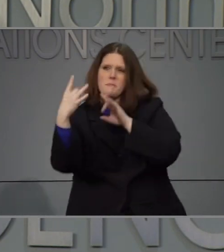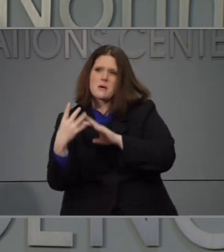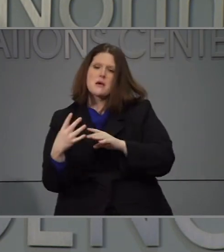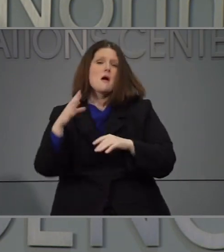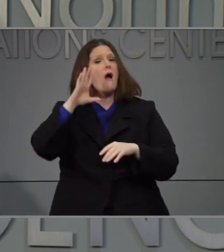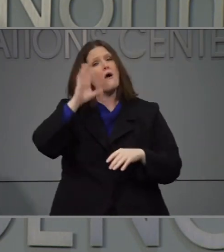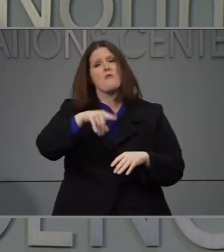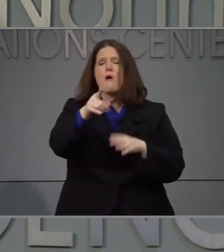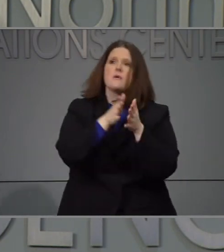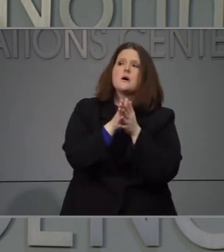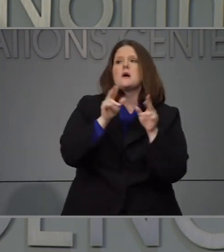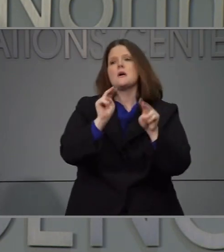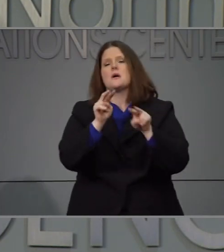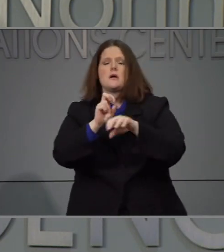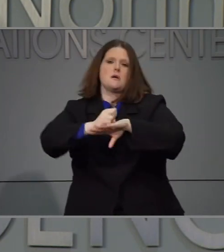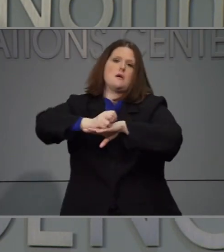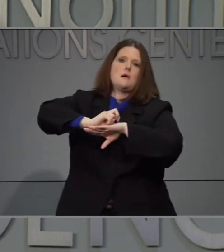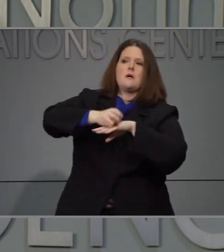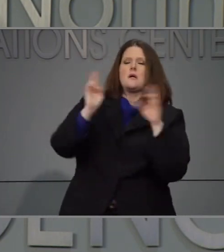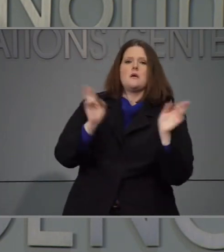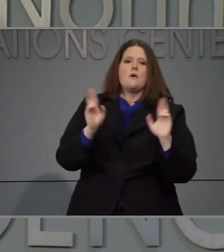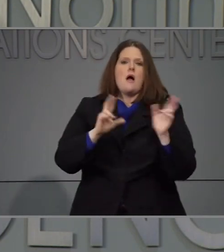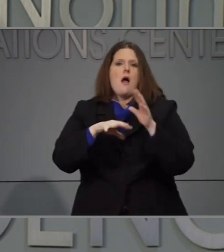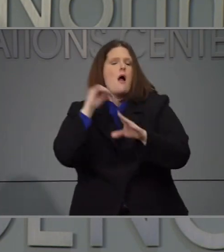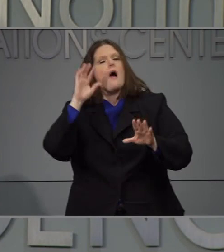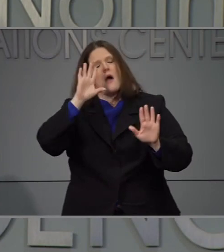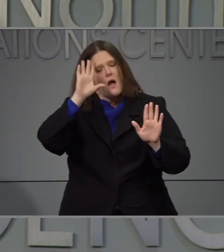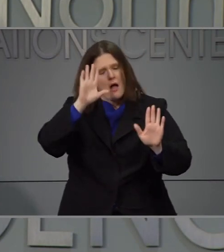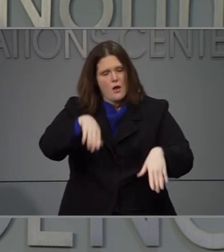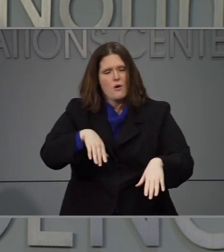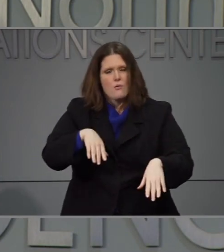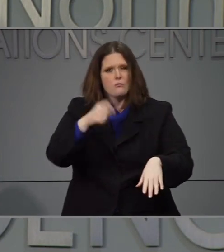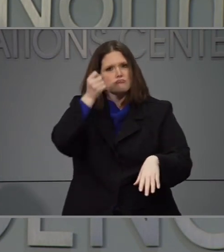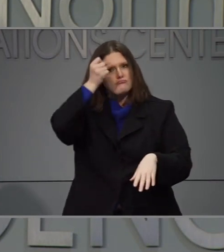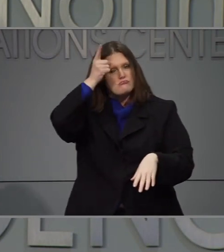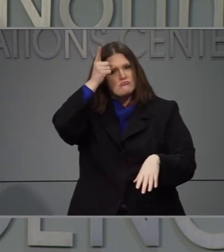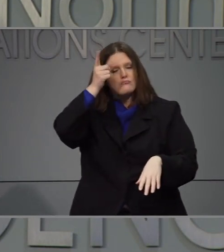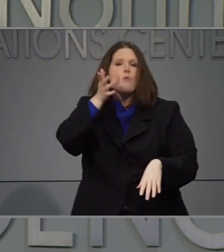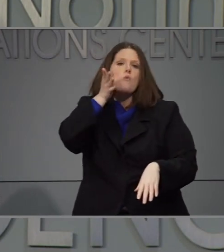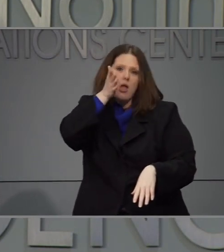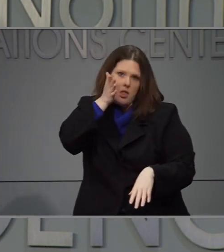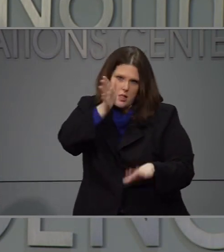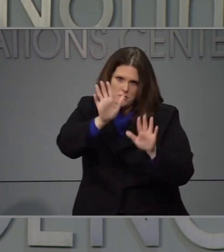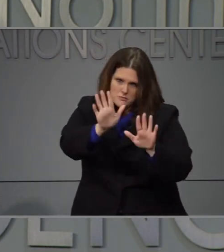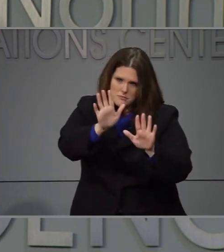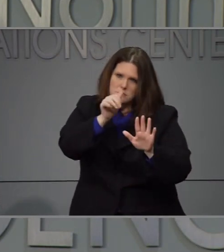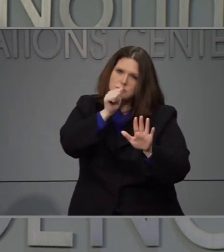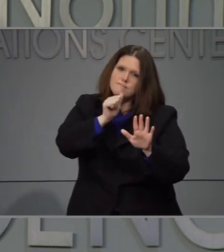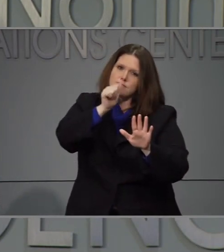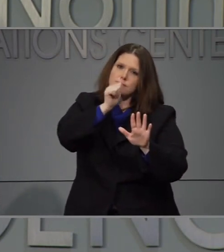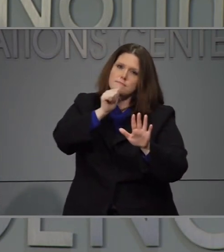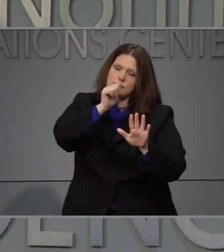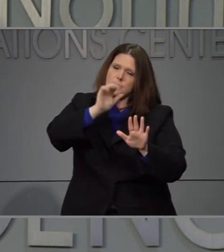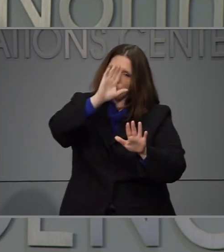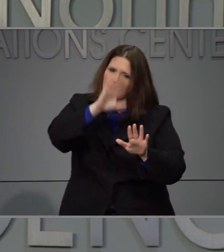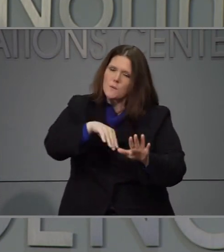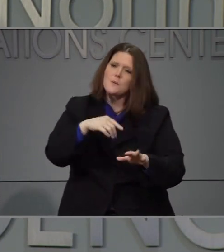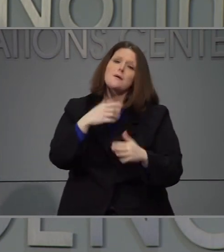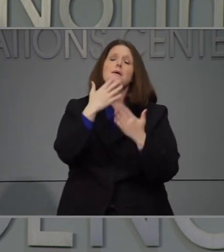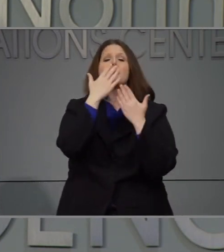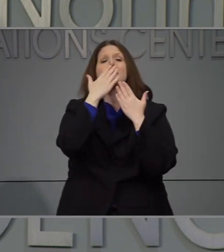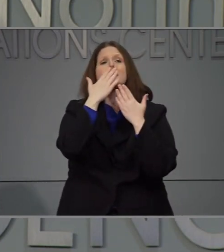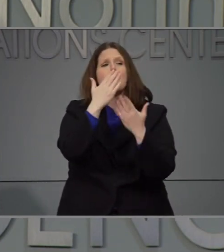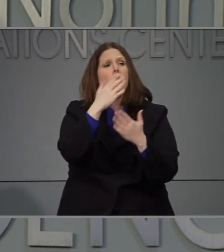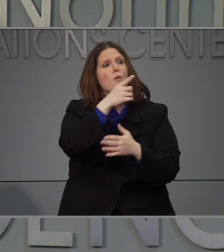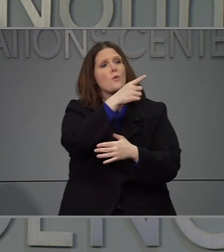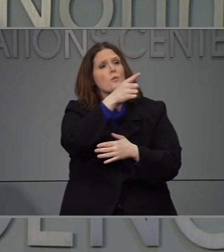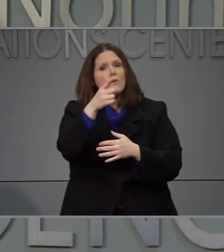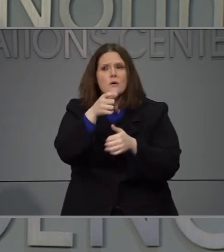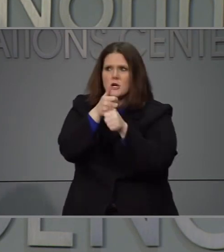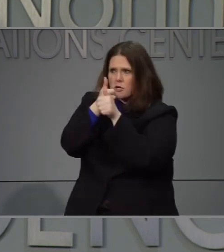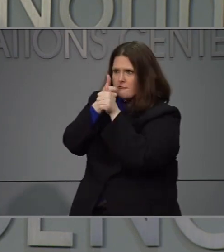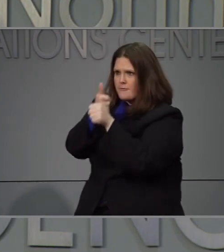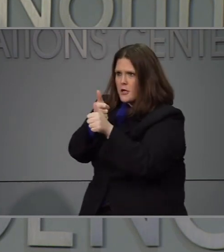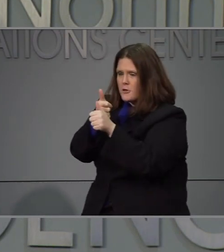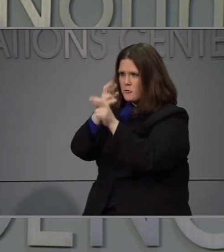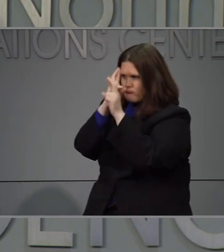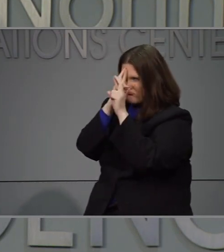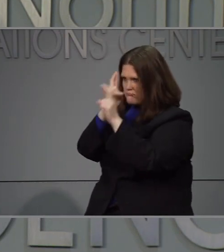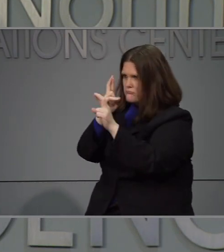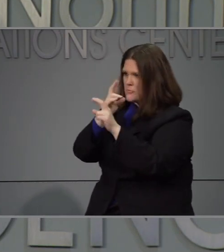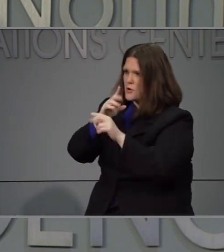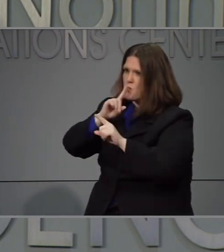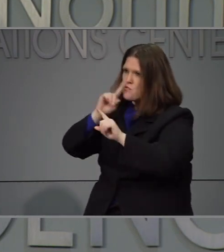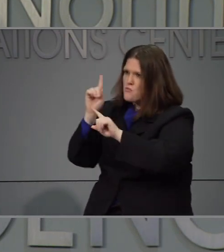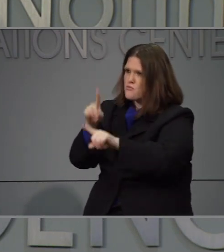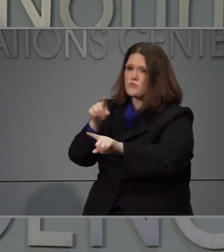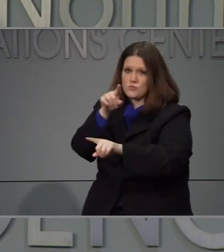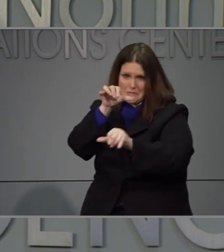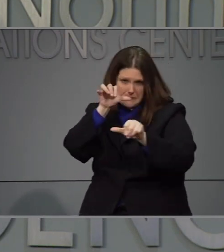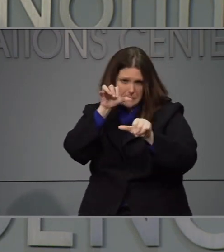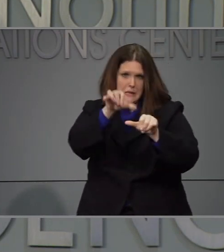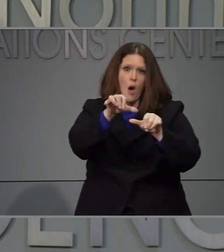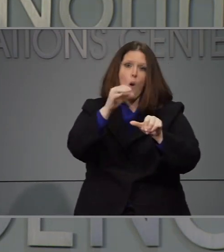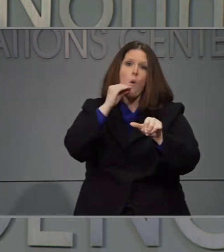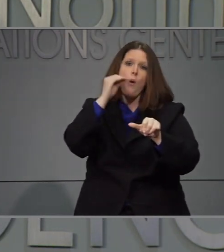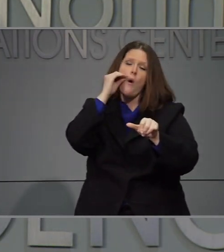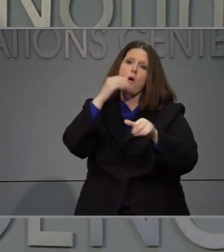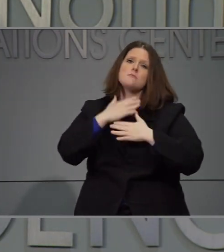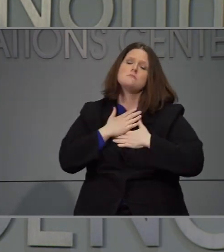personas en nuestro estado están ansiosos de seguir